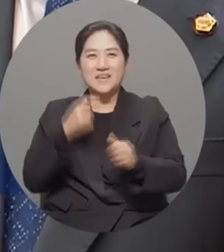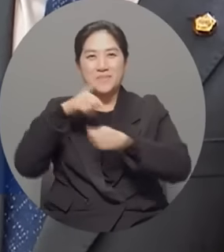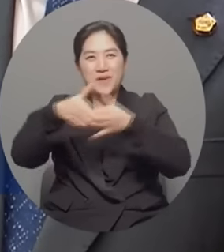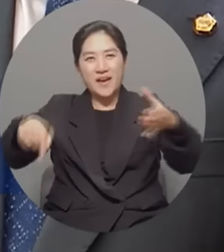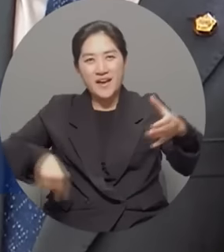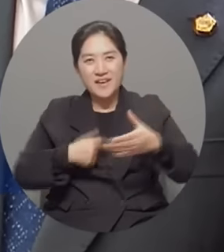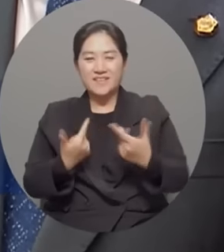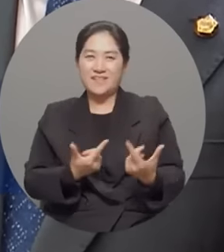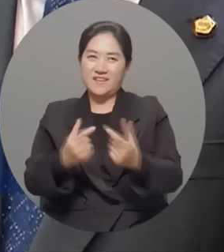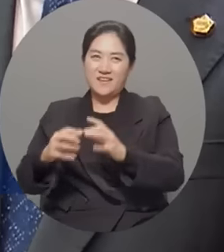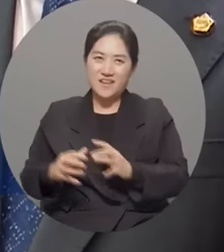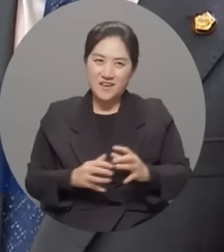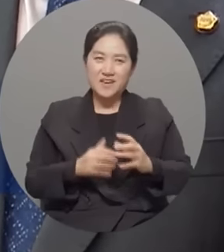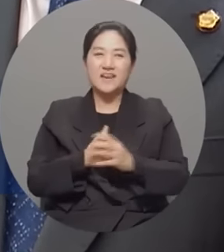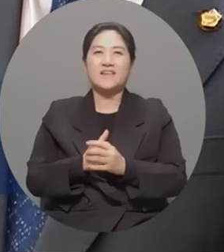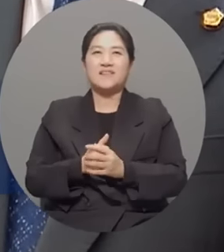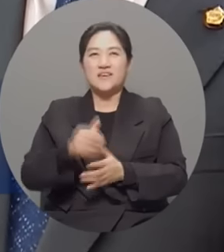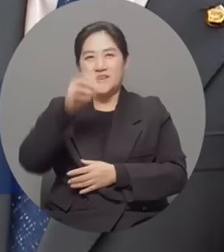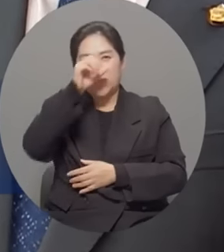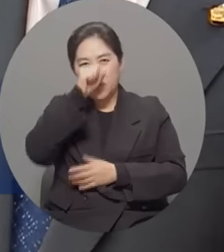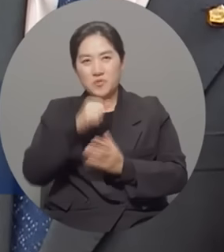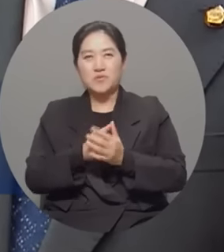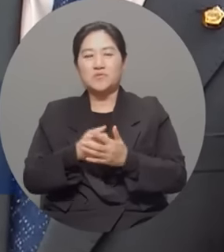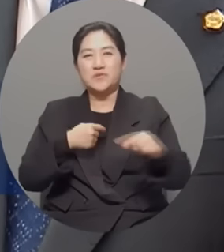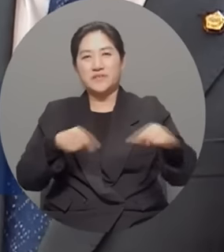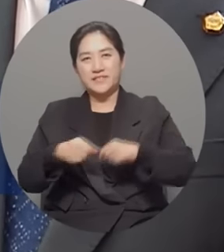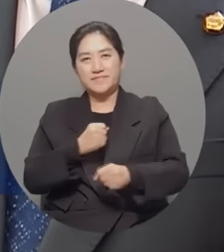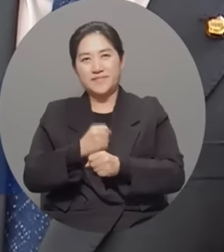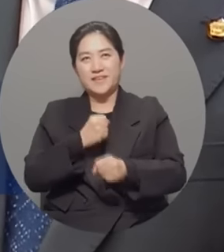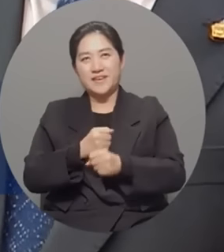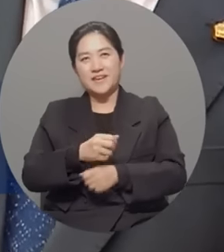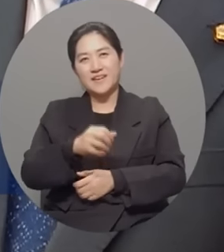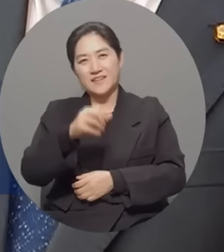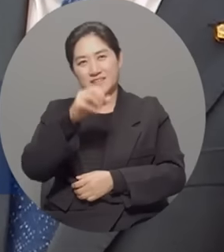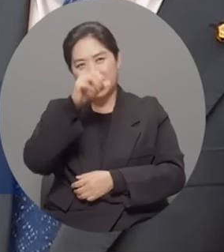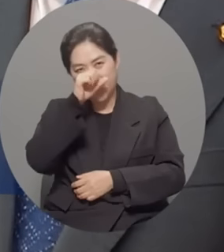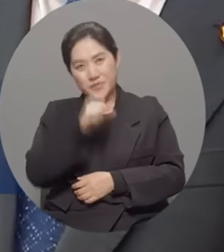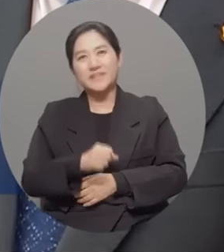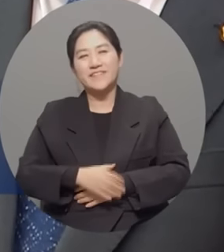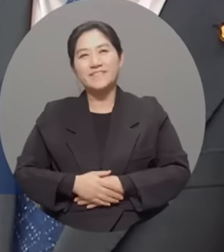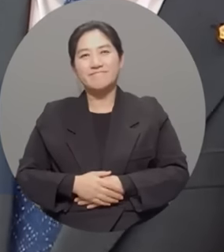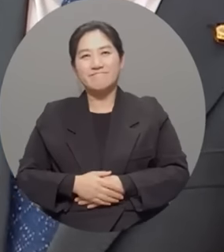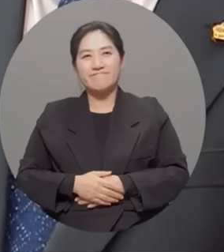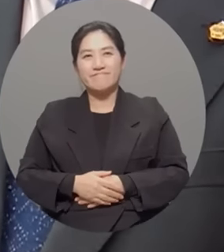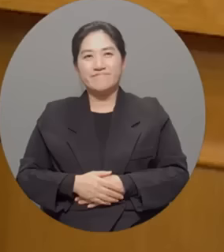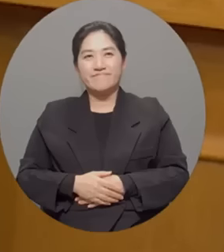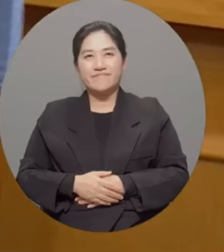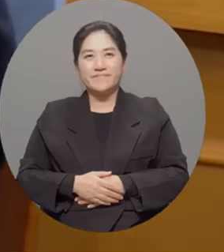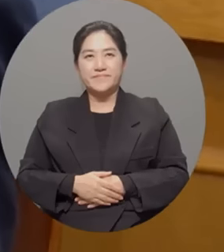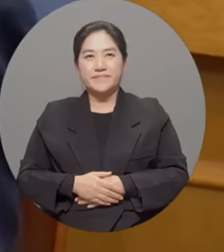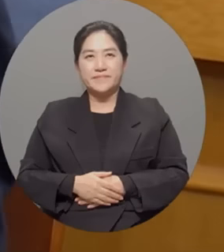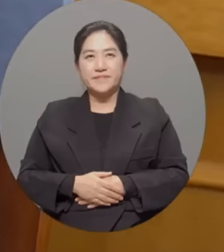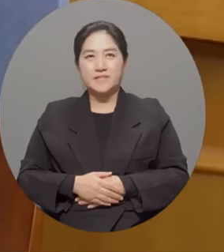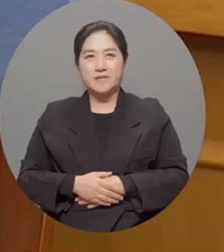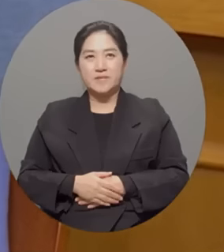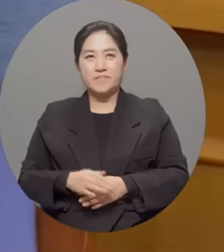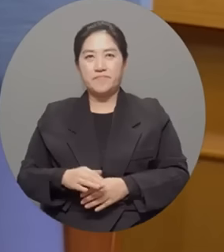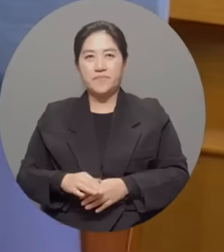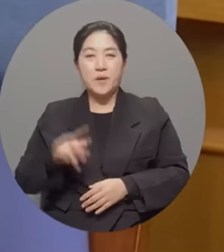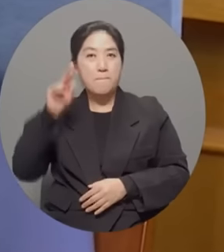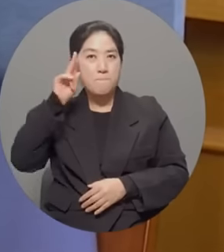민주당 안에서 함께 좋은 정치 만들어 갔으면 합니다.